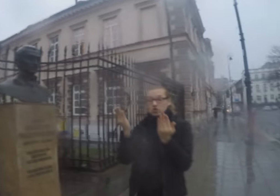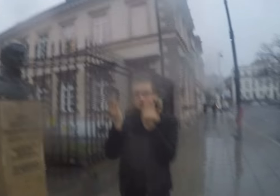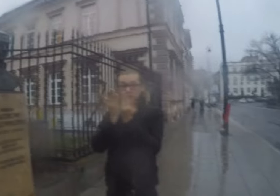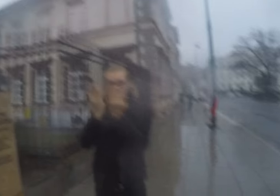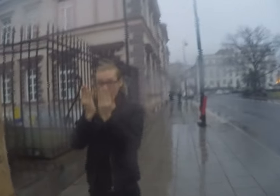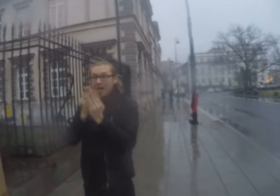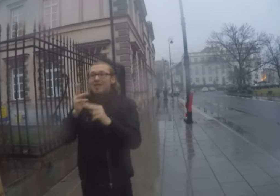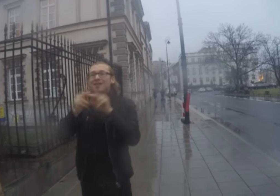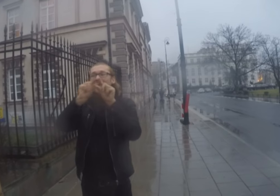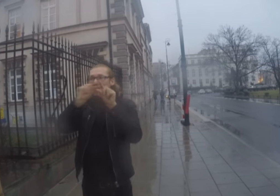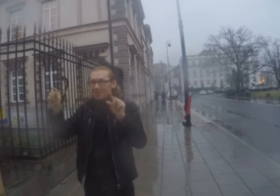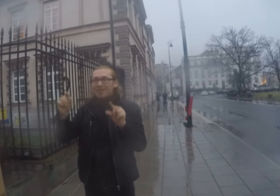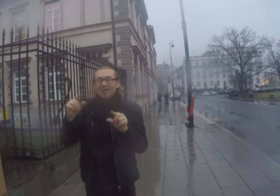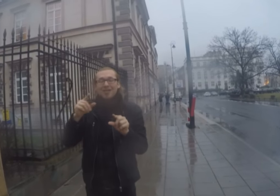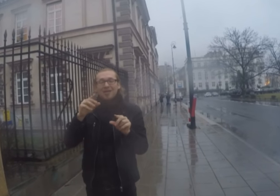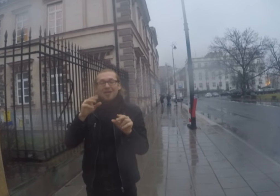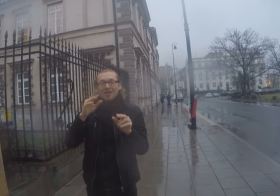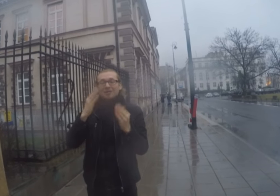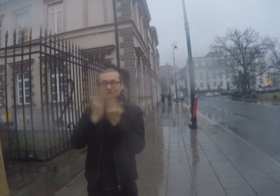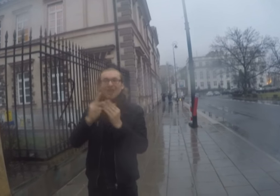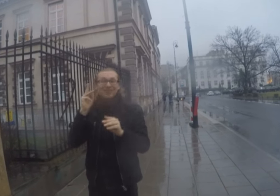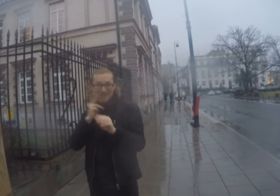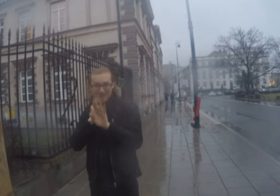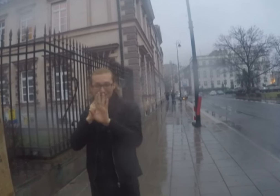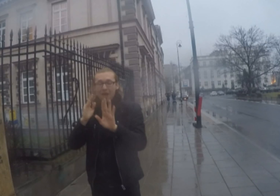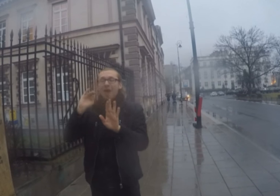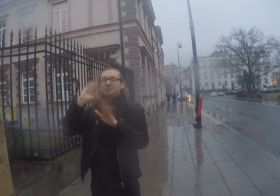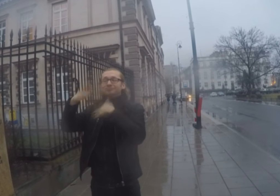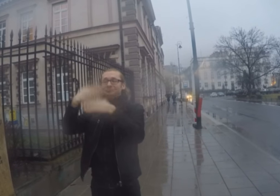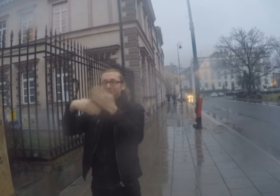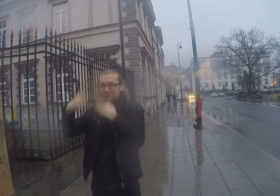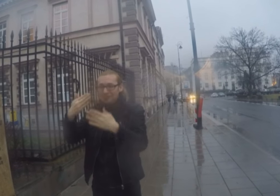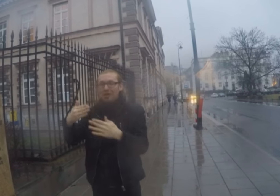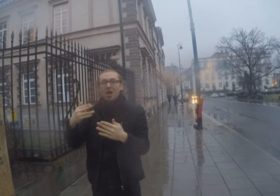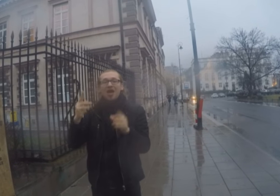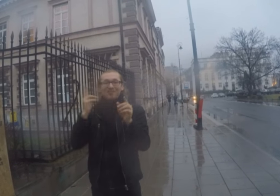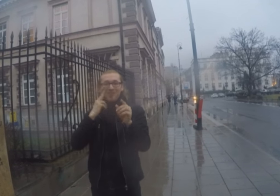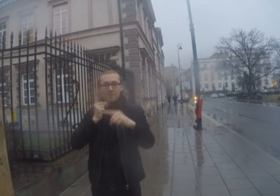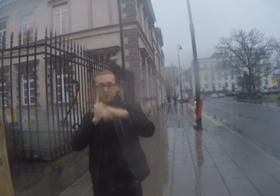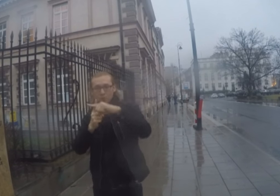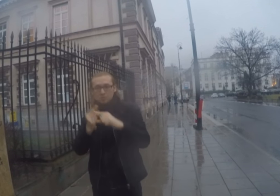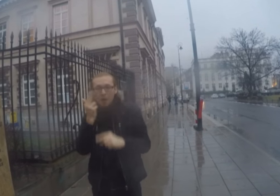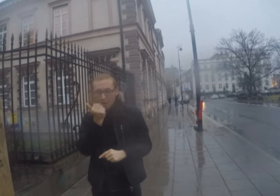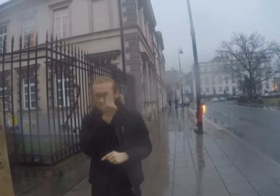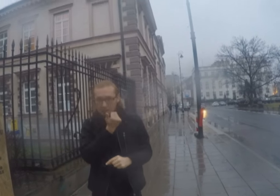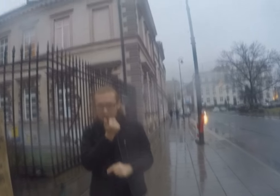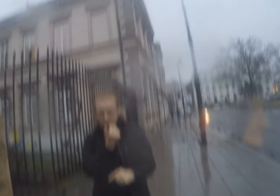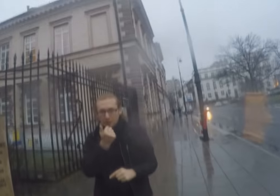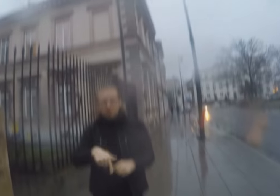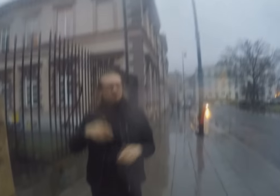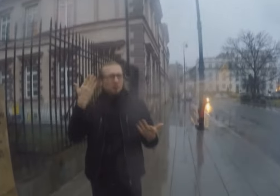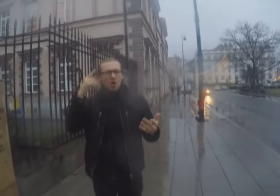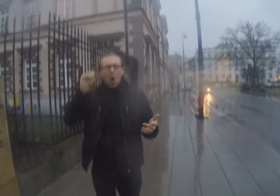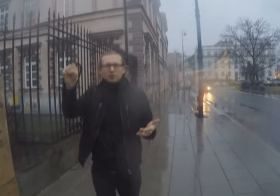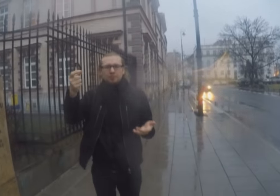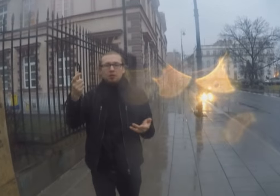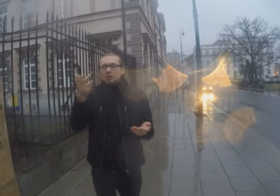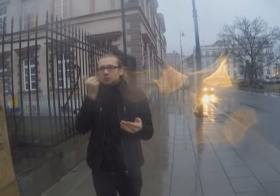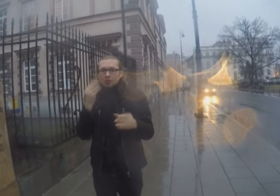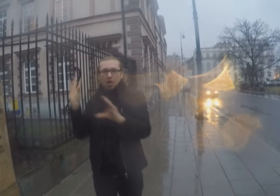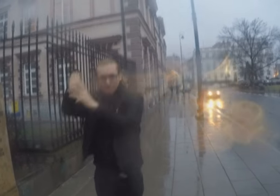Früher hieß sie "Gehörlosenschule", dann war sie eine Schule auch für Blinde - typisch Kommunimus.